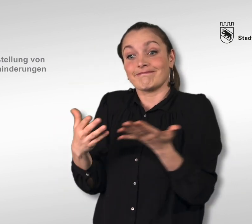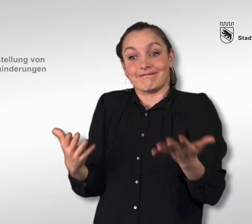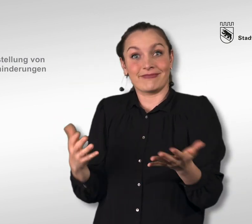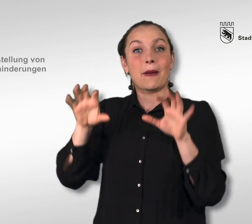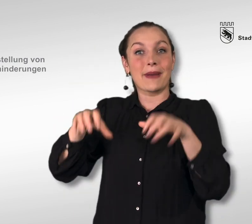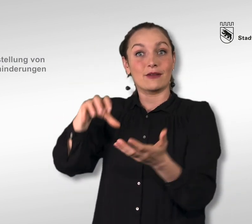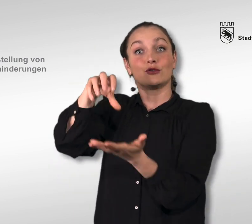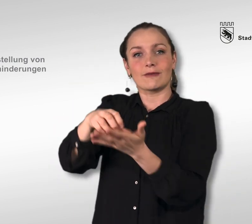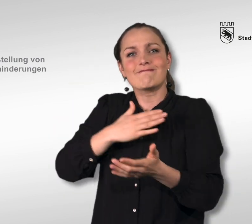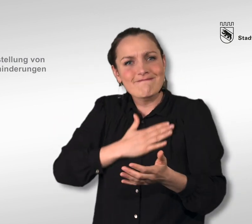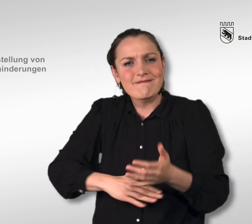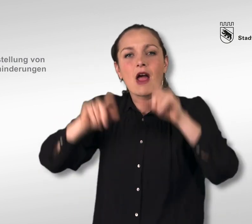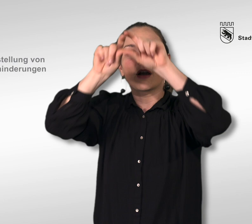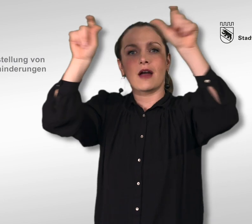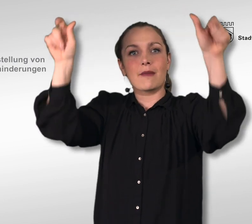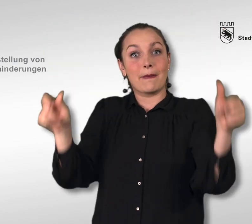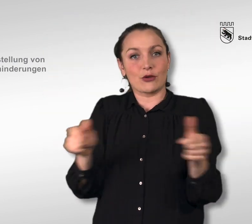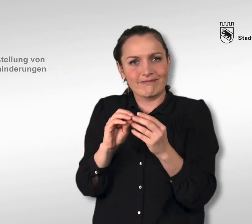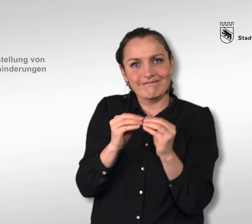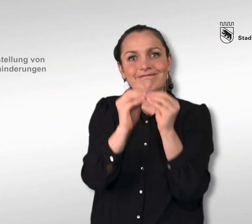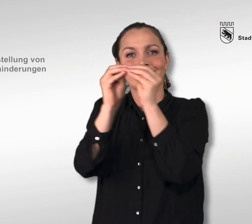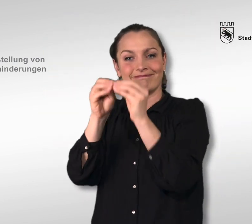Die Stadt Bern möchte Rahmenbedingungen schaffen,